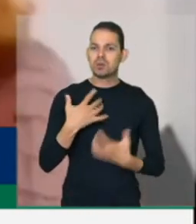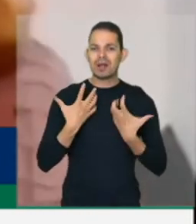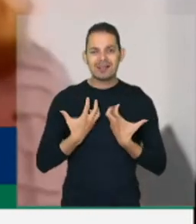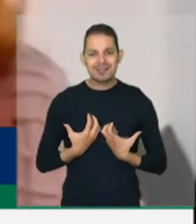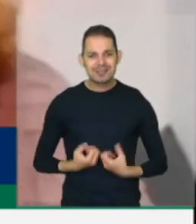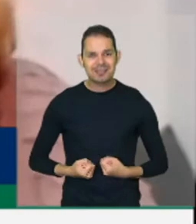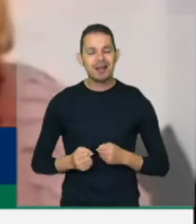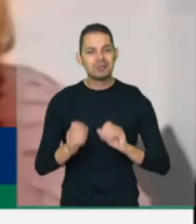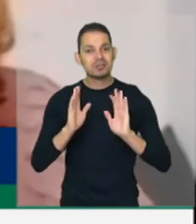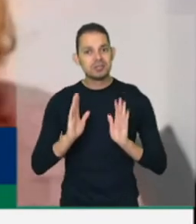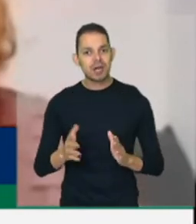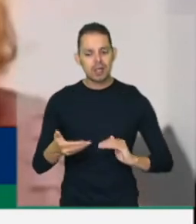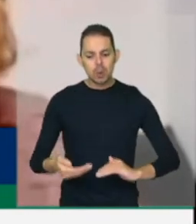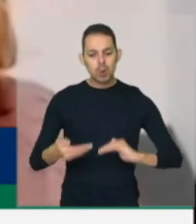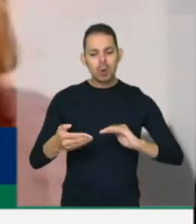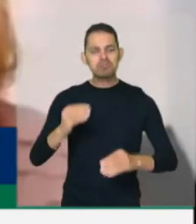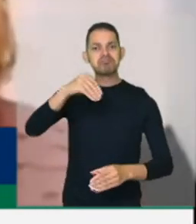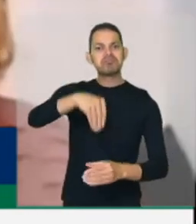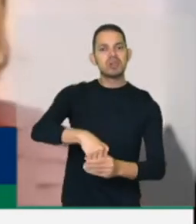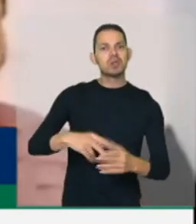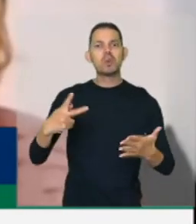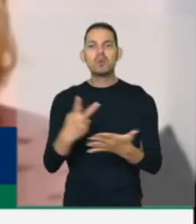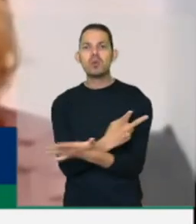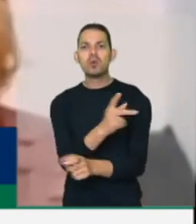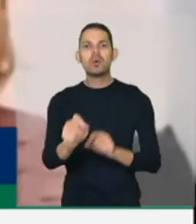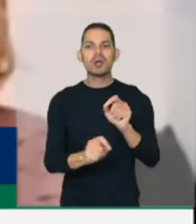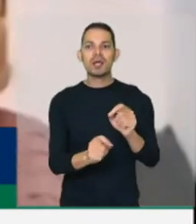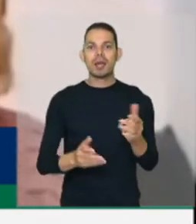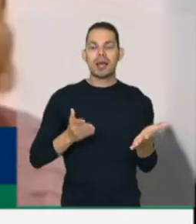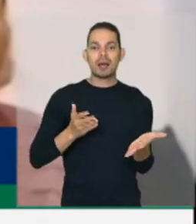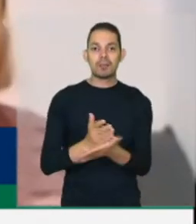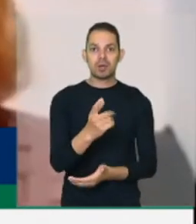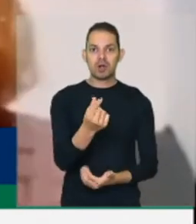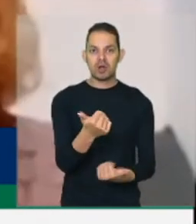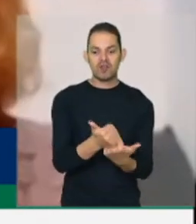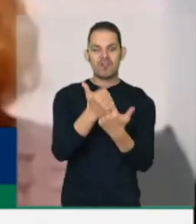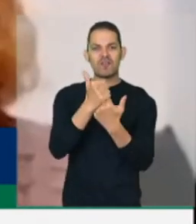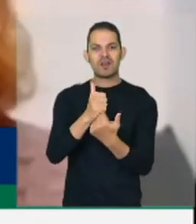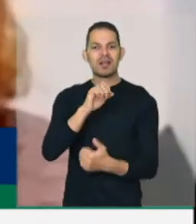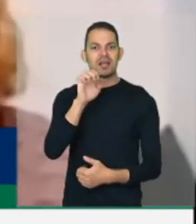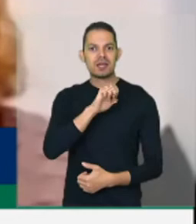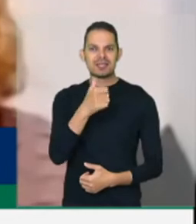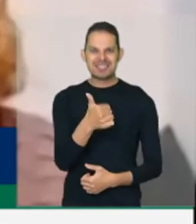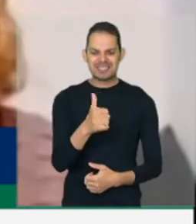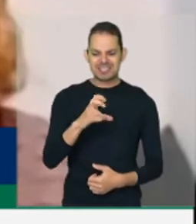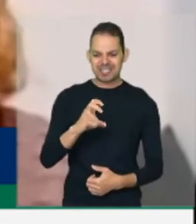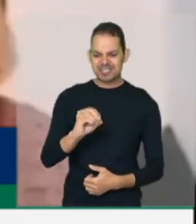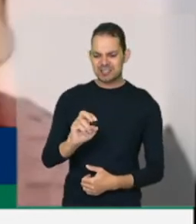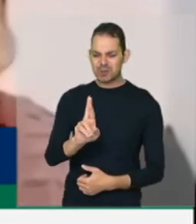SISTEMA. E O QUE FAZ ESTE CONGRESSO? ESTE CONGRESSO APROVA O AUXÍLIO-EMERGENCIAL DE 150 REAIS PARA A MAIORIA DAS FAMÍLIAS QUE NÃO CHEGAM HOJE A 2/3 DOS QUE RECEBERAM